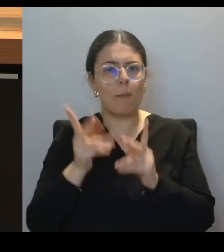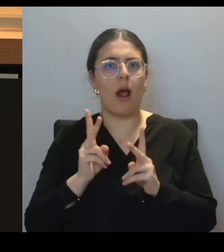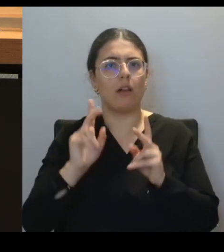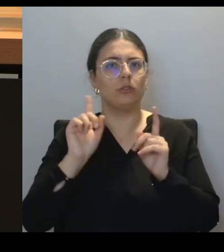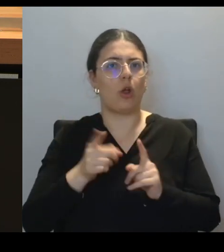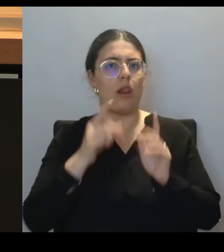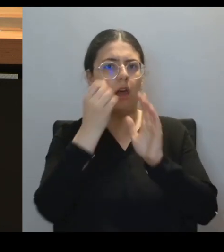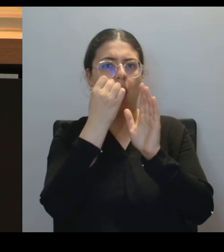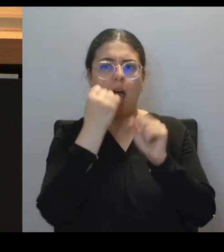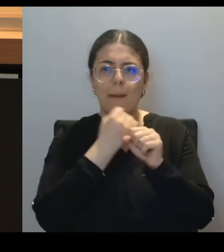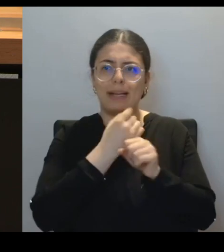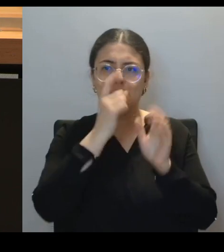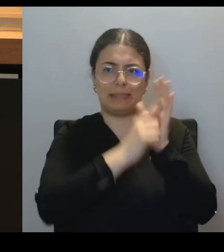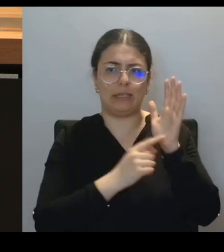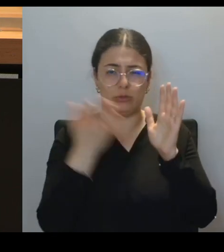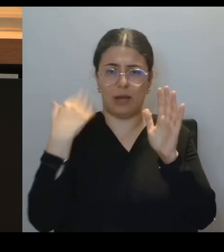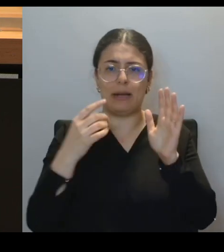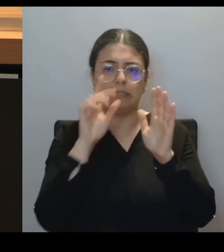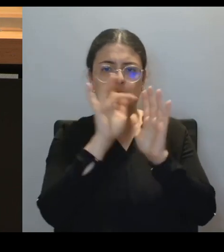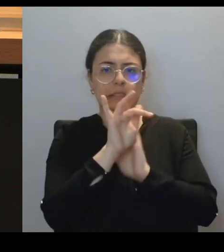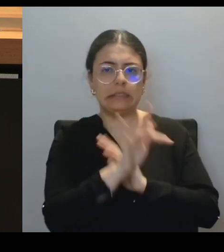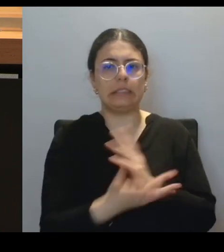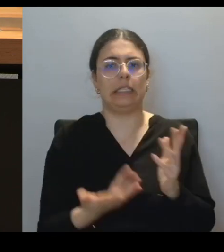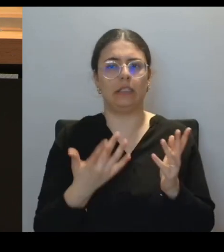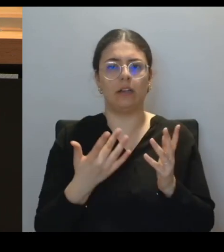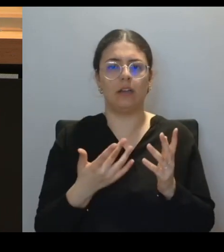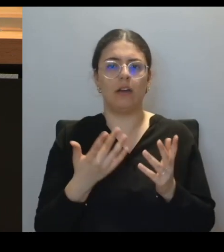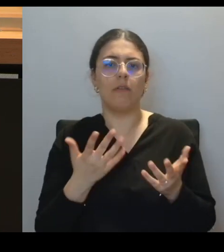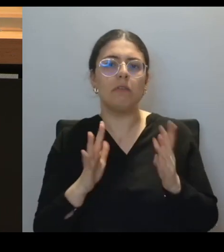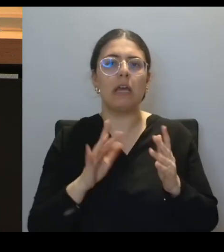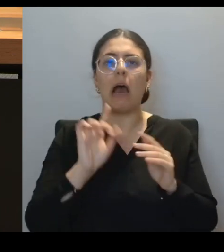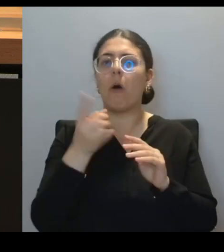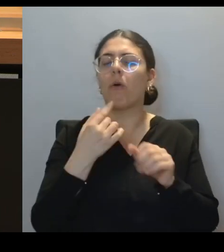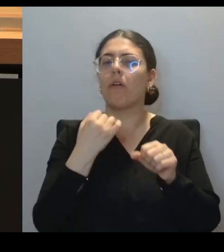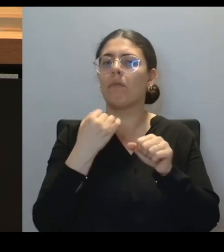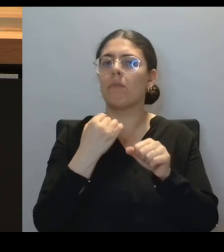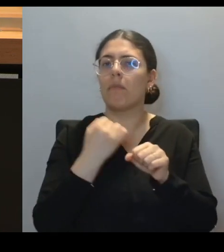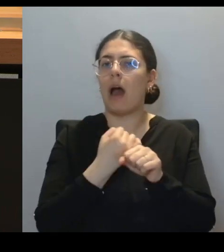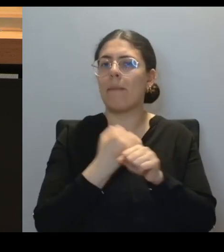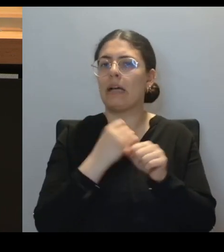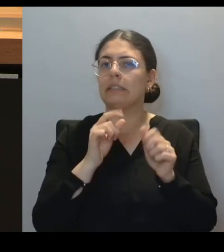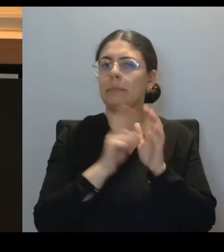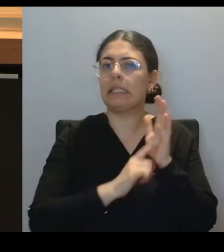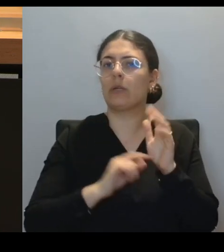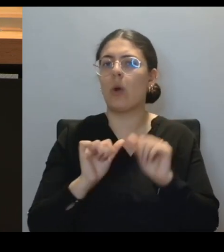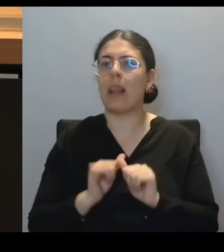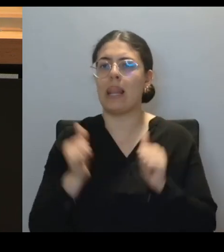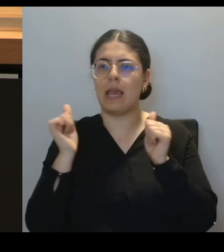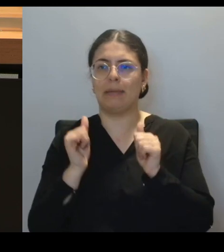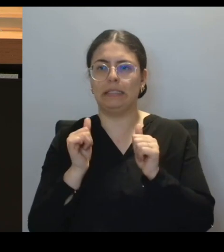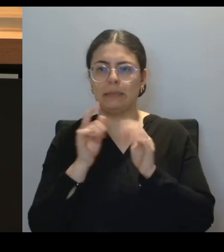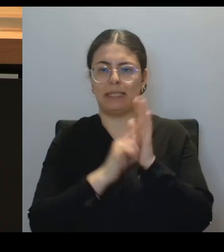Lebensbedingungen und von Lohndumping. Sogar in diesem alten Bericht. Also sollte man sich, wenn man sich das alles nochmal anguckt, vielleicht einen Schwerpunkt da durchaus drauf